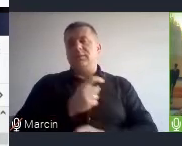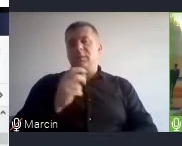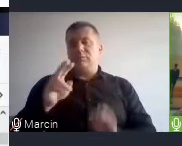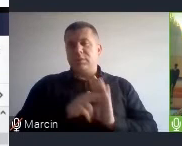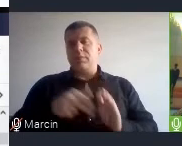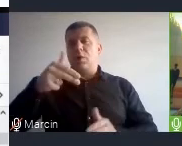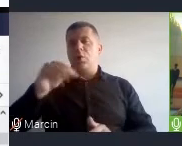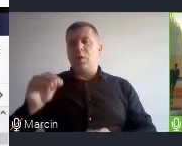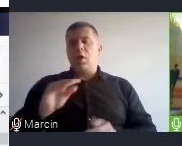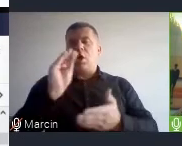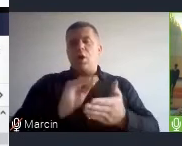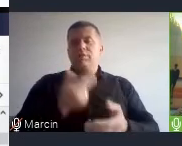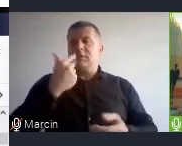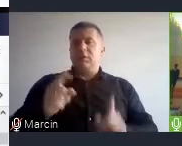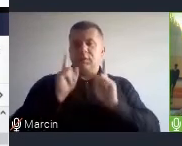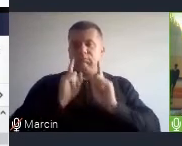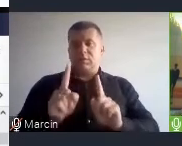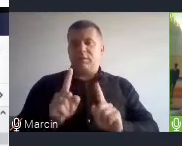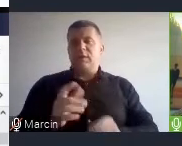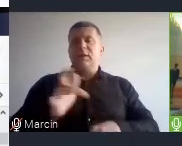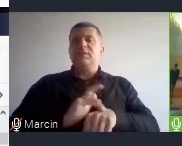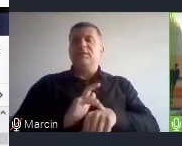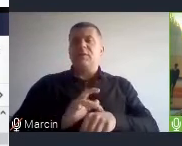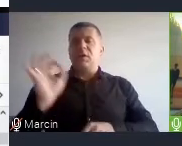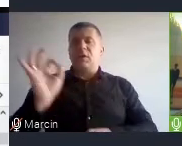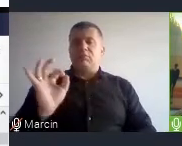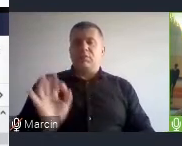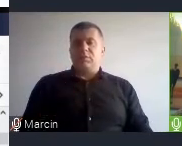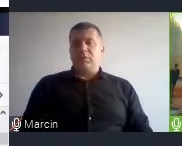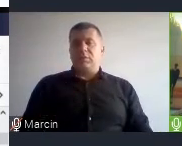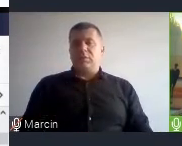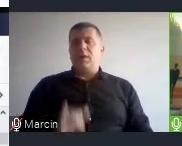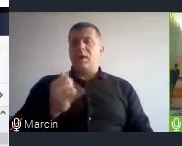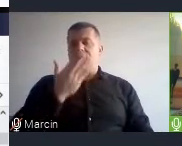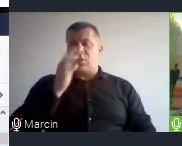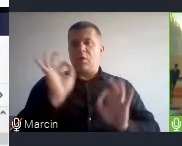opis nieprawidłowości i stawka procentowa potencjalnej korekty.